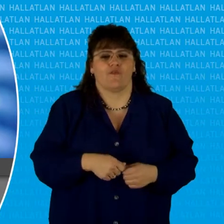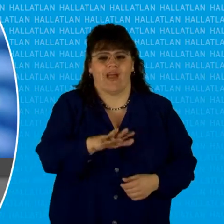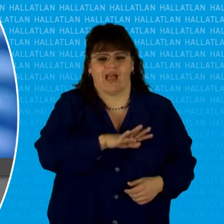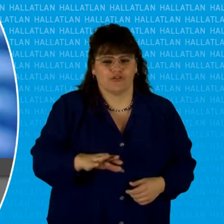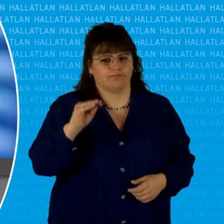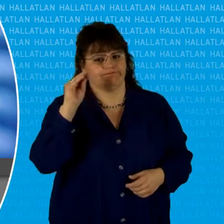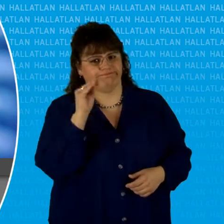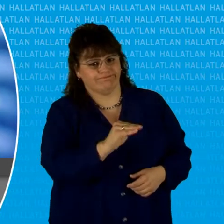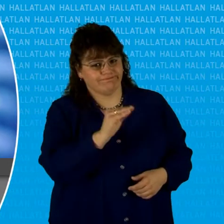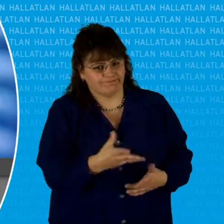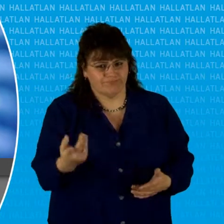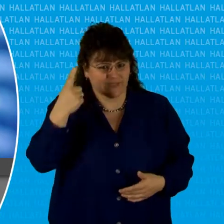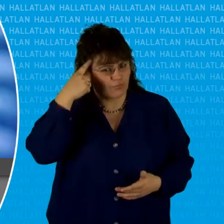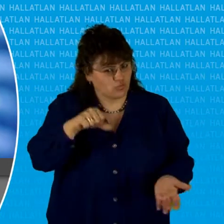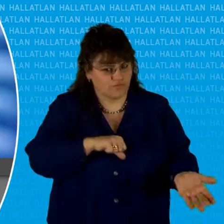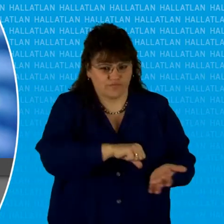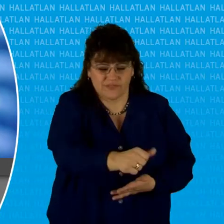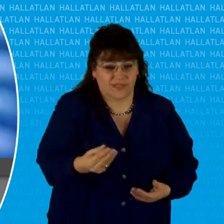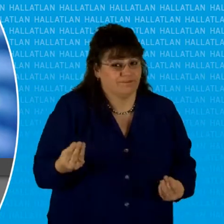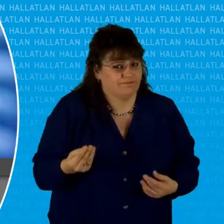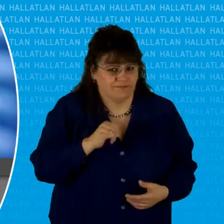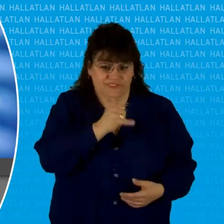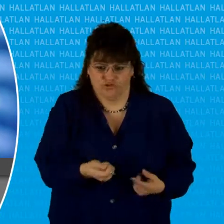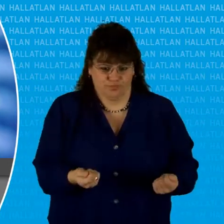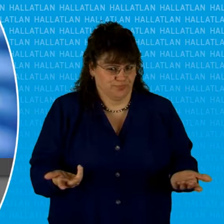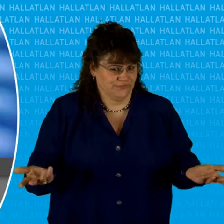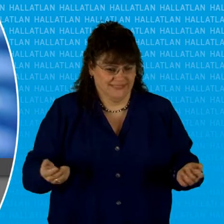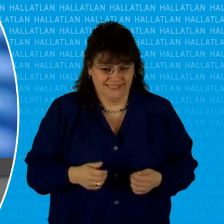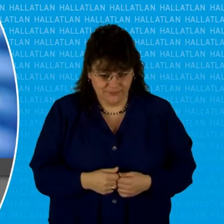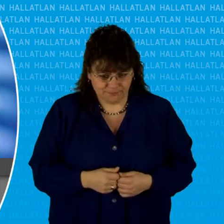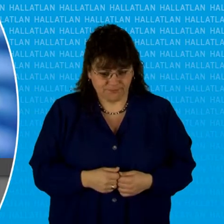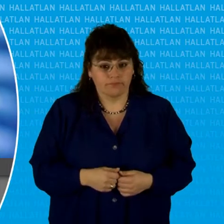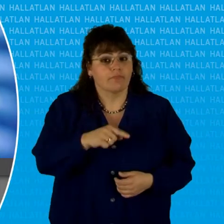s akkor a szövetség jelezte, nem tudnak fizetni, mert nincs pénzük.